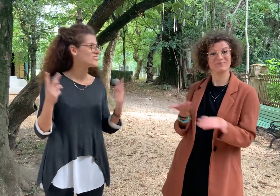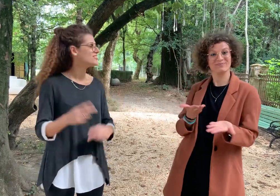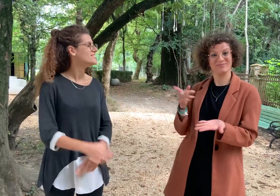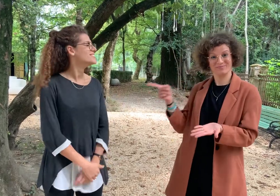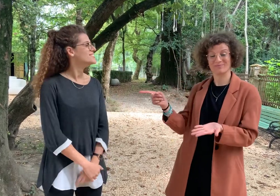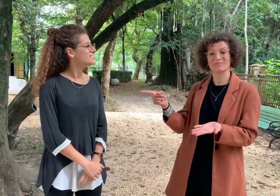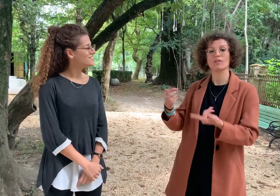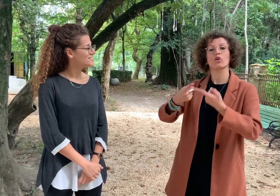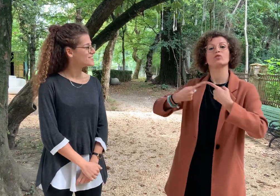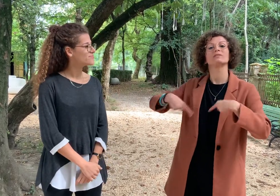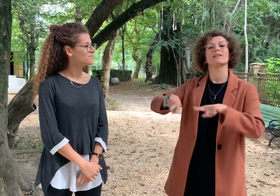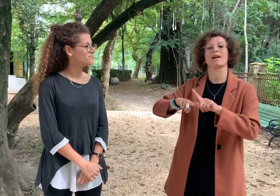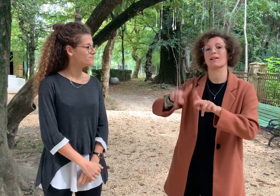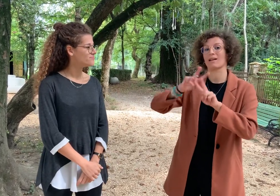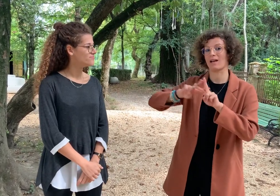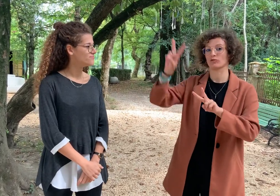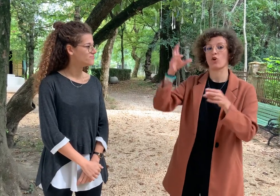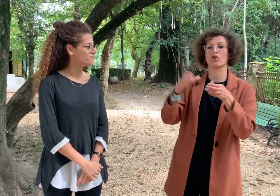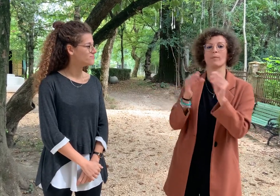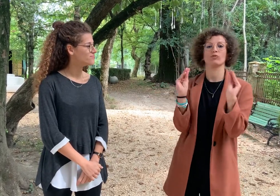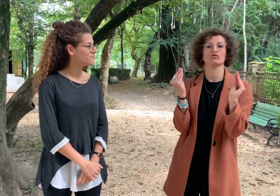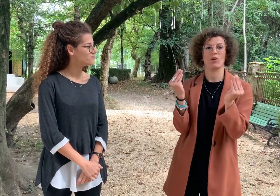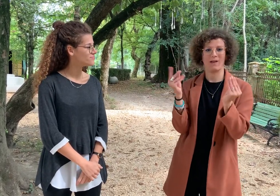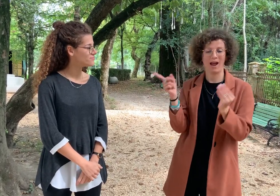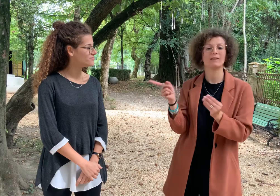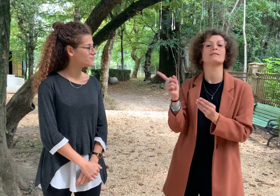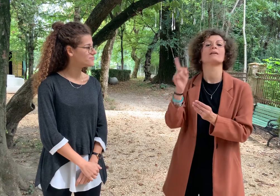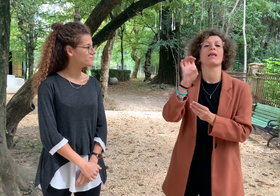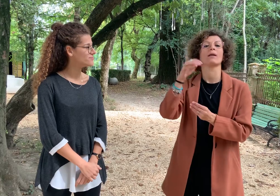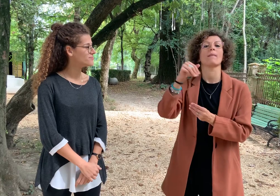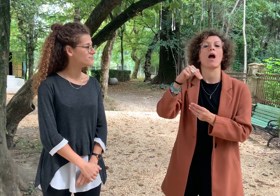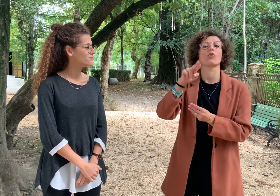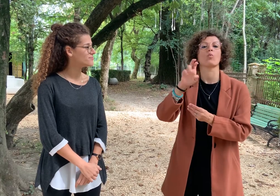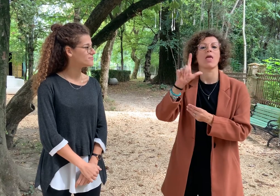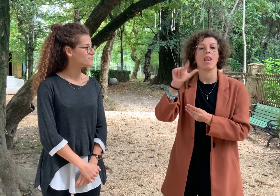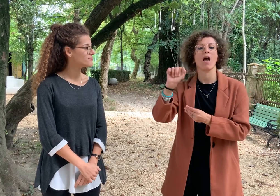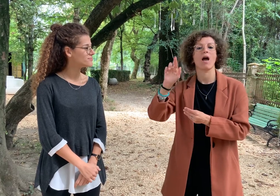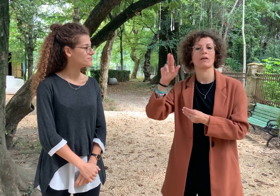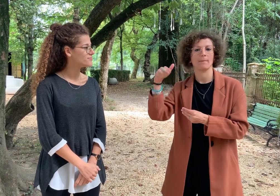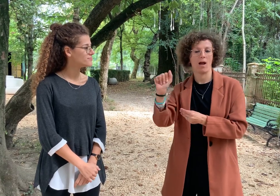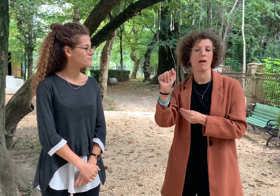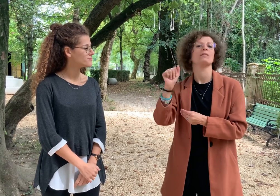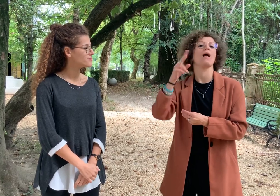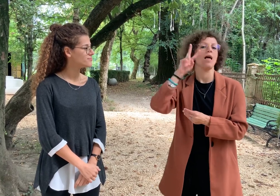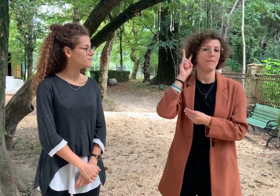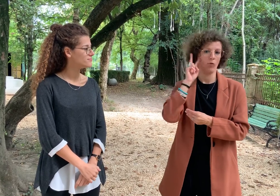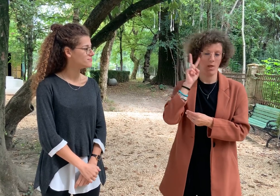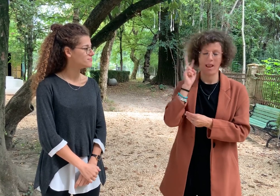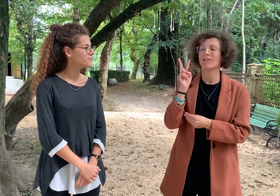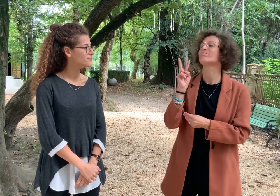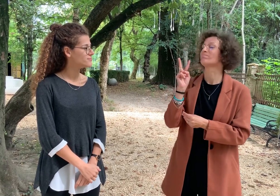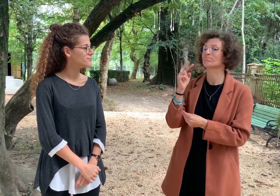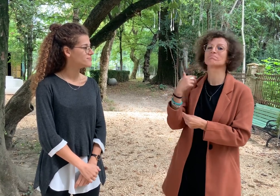siamo qui con la Consigliera Nazionale del Comitato Giovani Sordi Italiani, Emanuela Arma